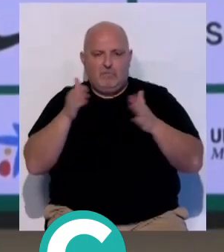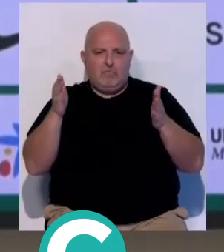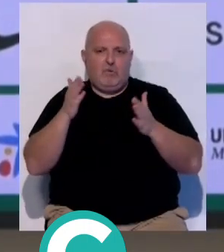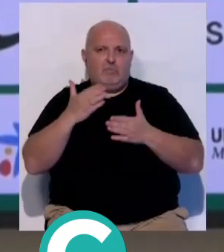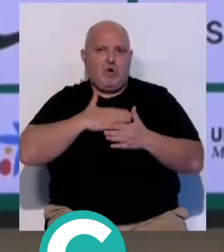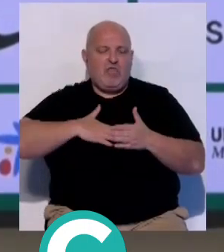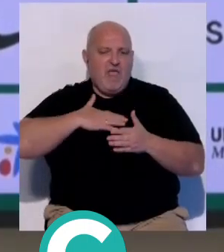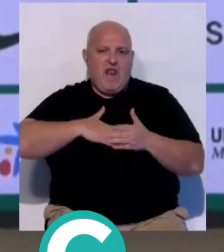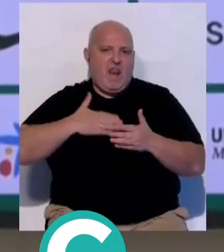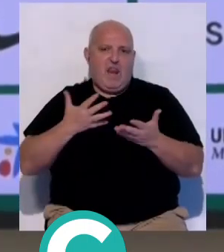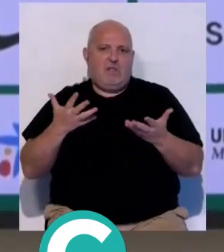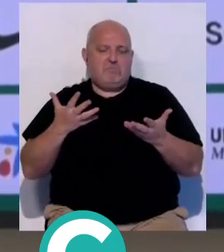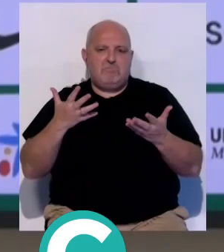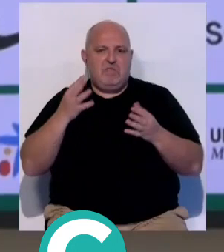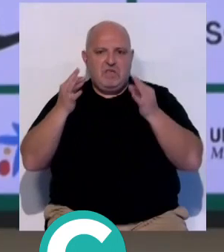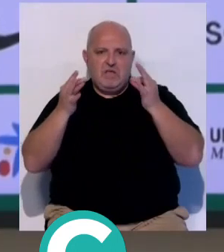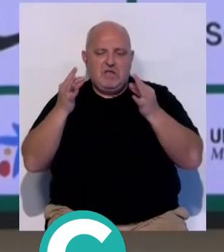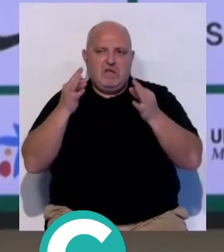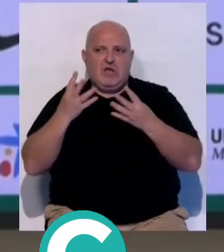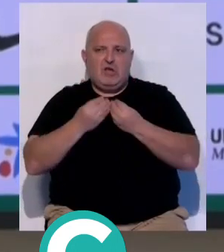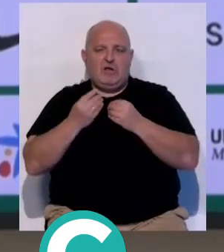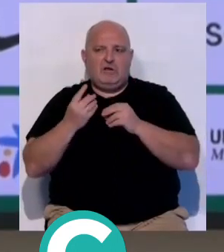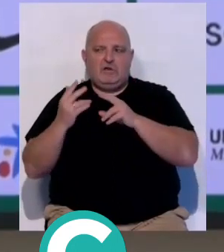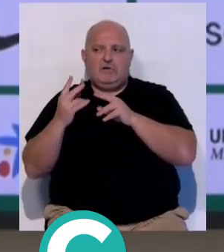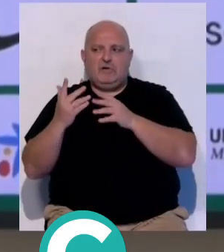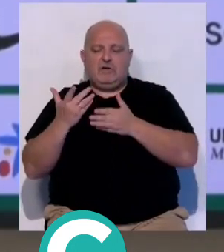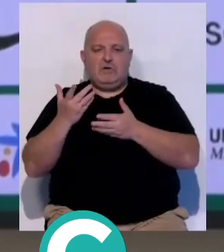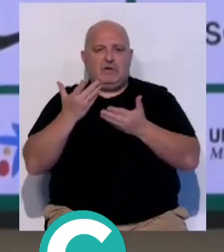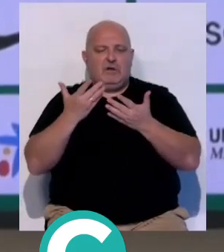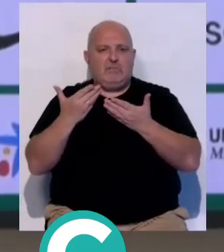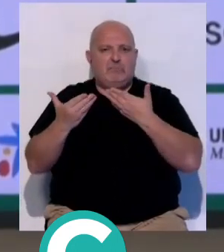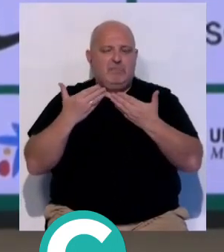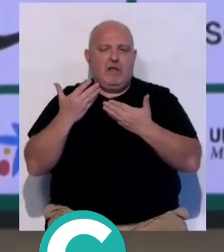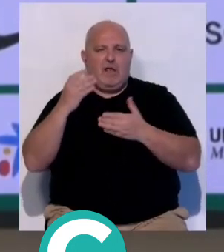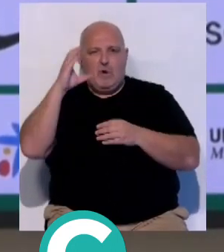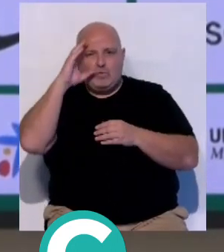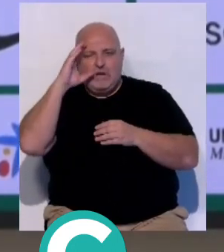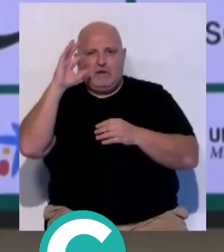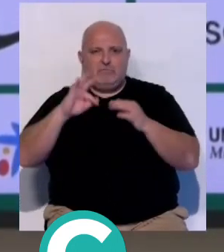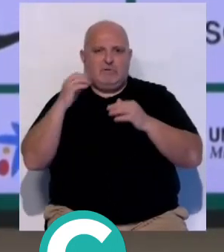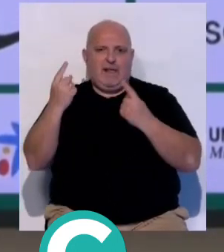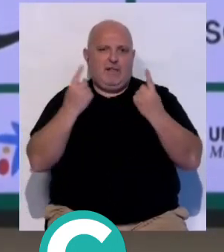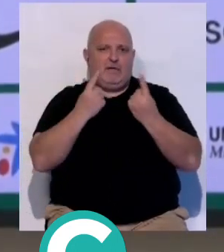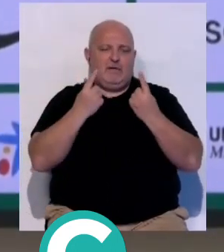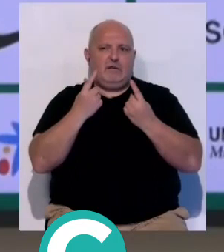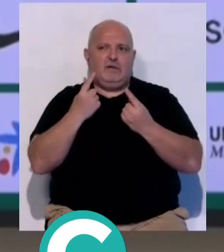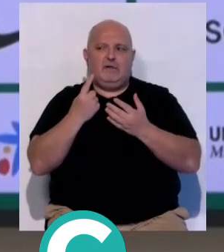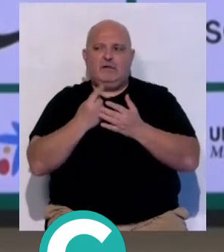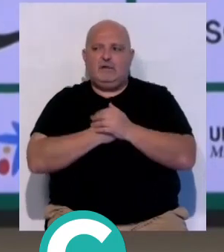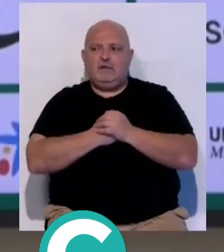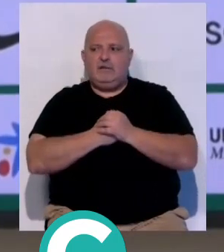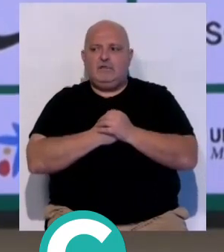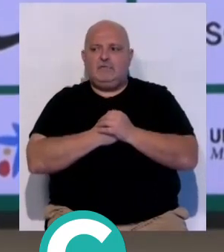de detalles de estar con ellos de invitarlos de desafiarlos de escucharlos de interpretarlos A